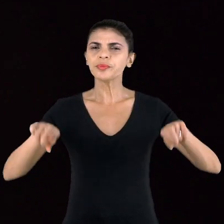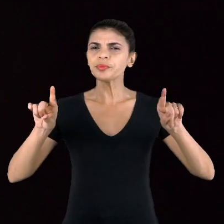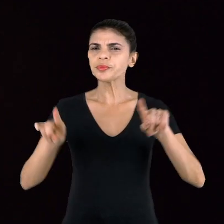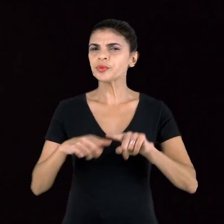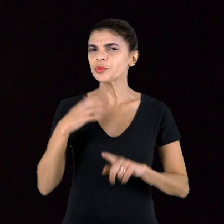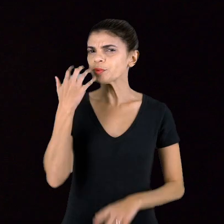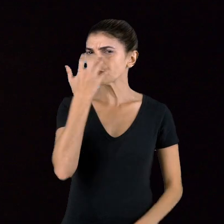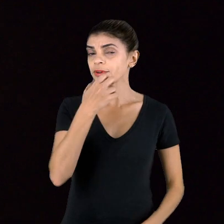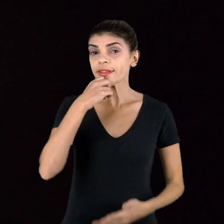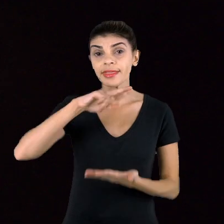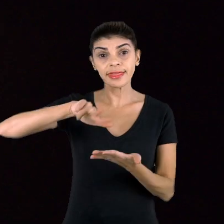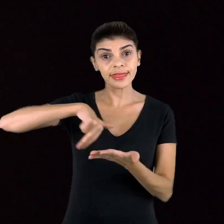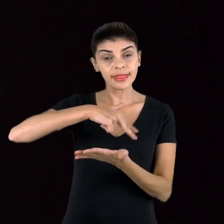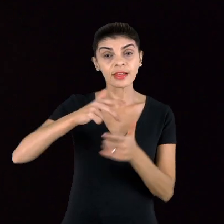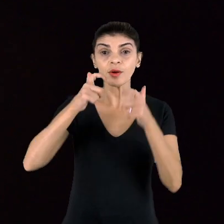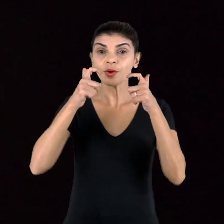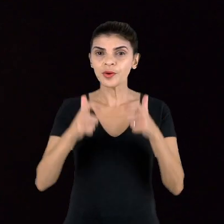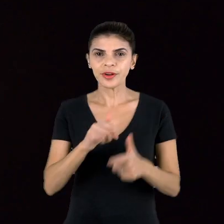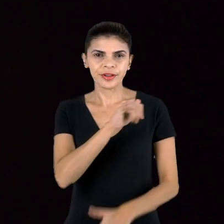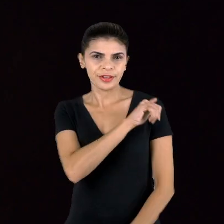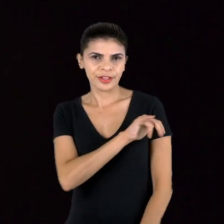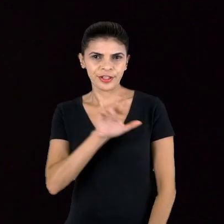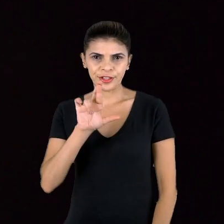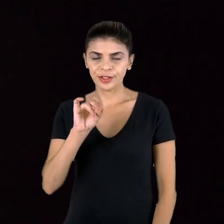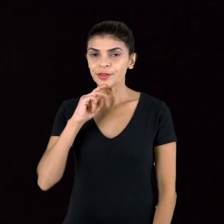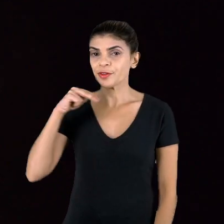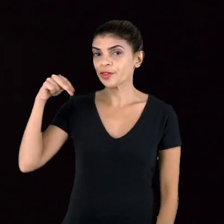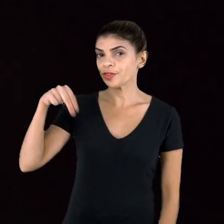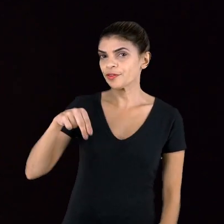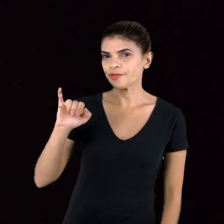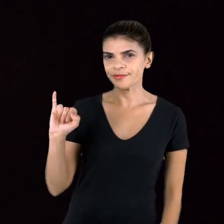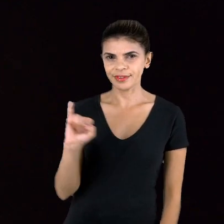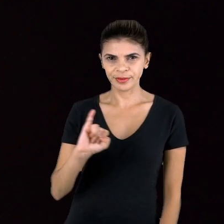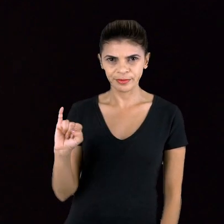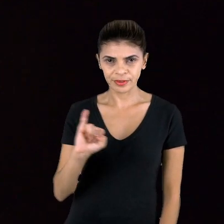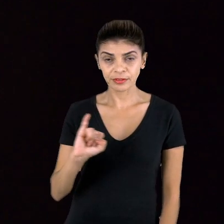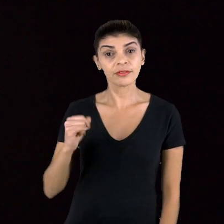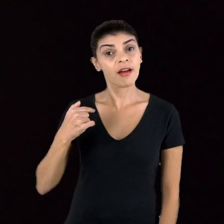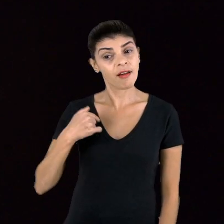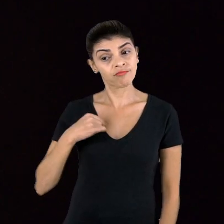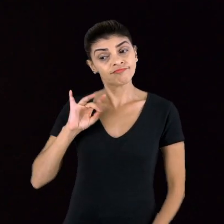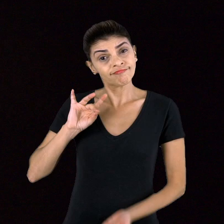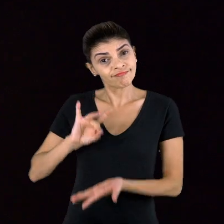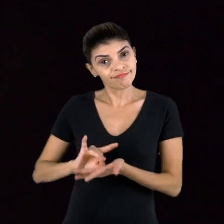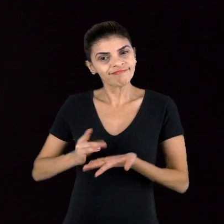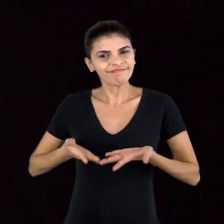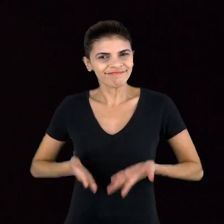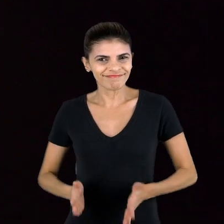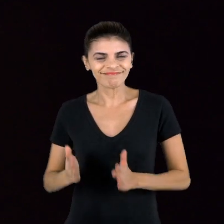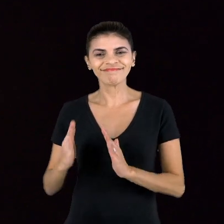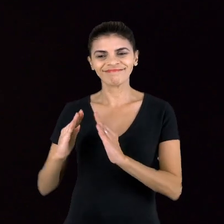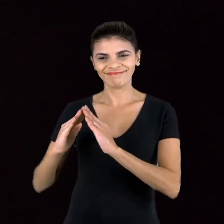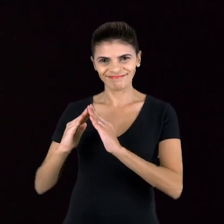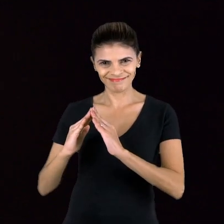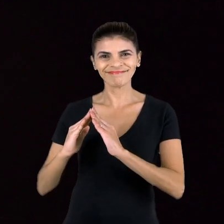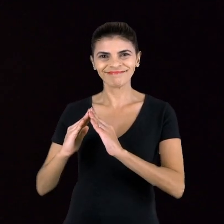em Nova Iguaçu! E eu sou de lá, né? Então, os fundos da casa se comunicavam com os fundos da escola.